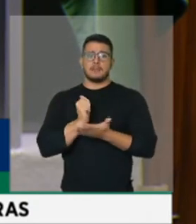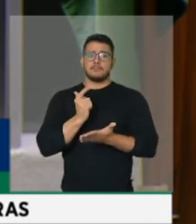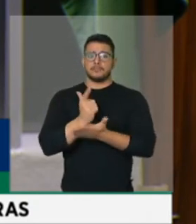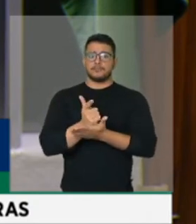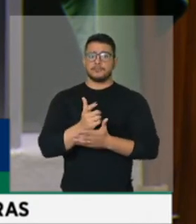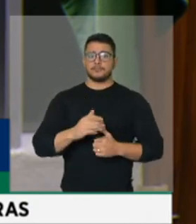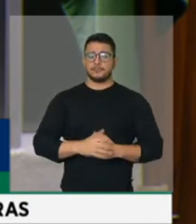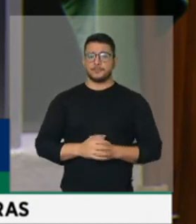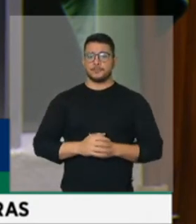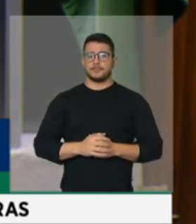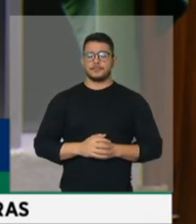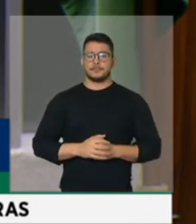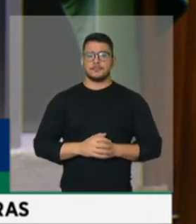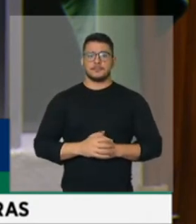SENHORES DEPUTADOS, A ELETROBRAS E SUAS SUBSIDIÁ